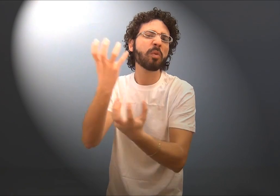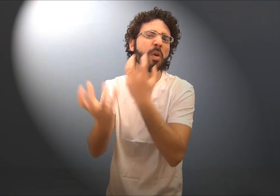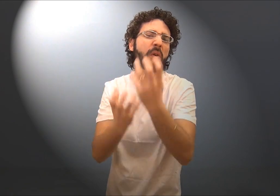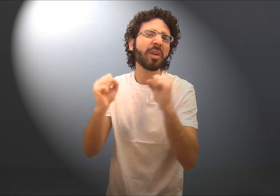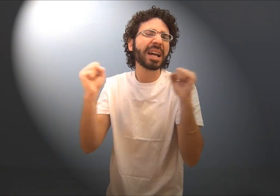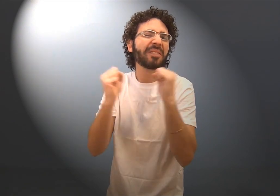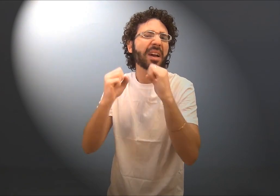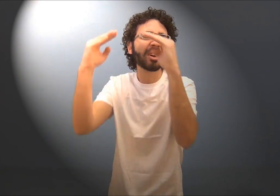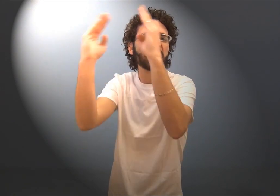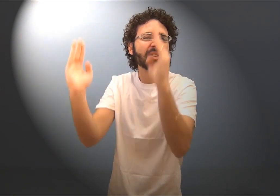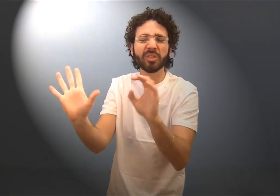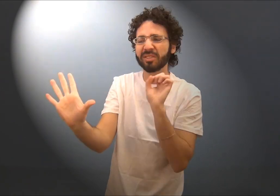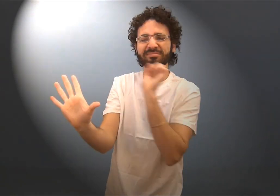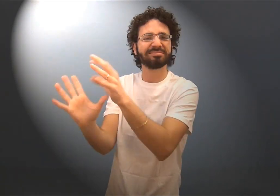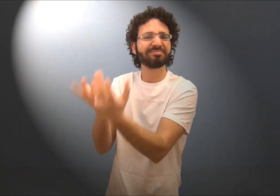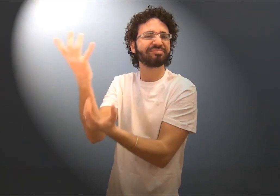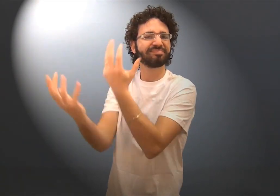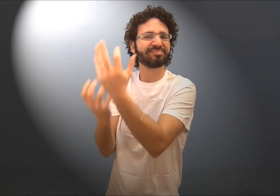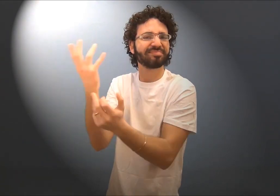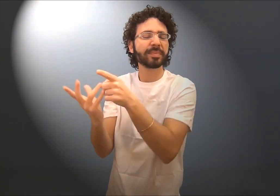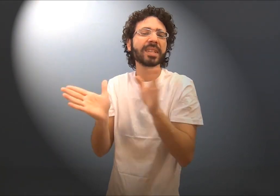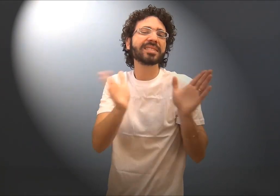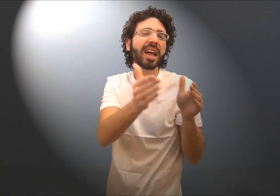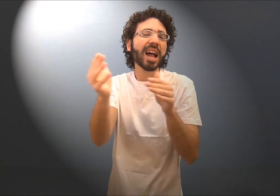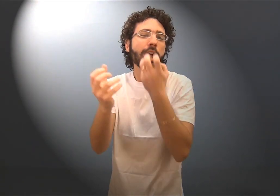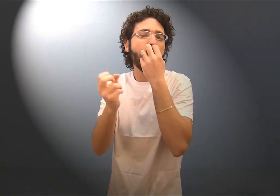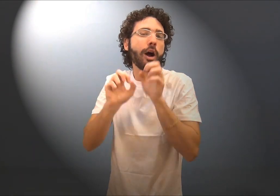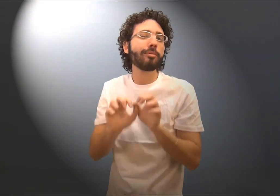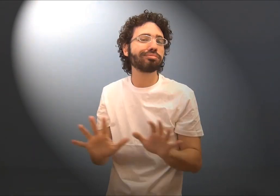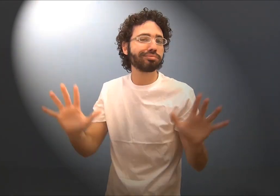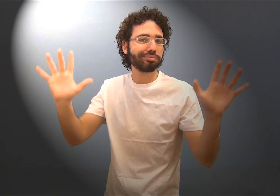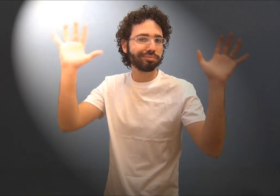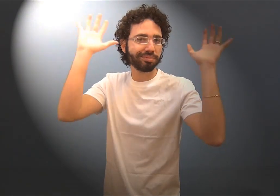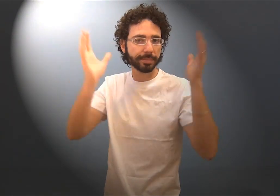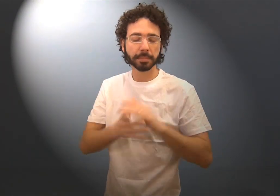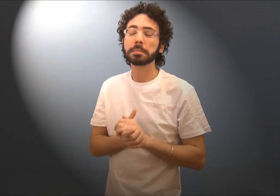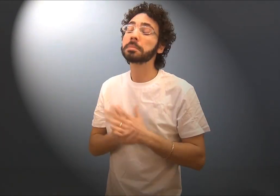di quelli che d'inverno si mettono nelle stufe e nei caminetti per accendere il fuoco e per riscaldare le stanze. Non so come andasse, ma il fatto gli è che un bel giorno